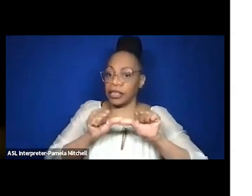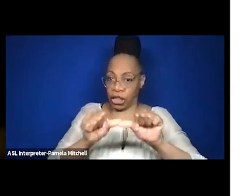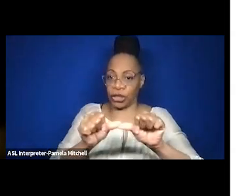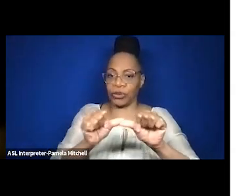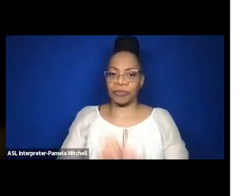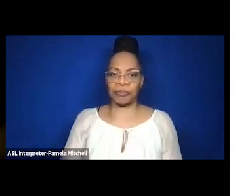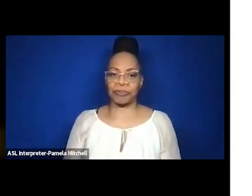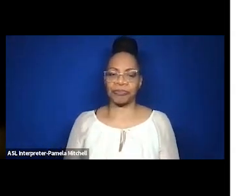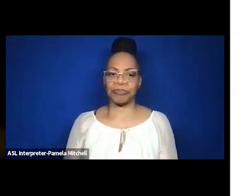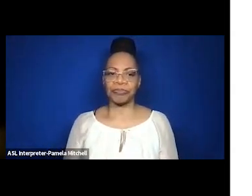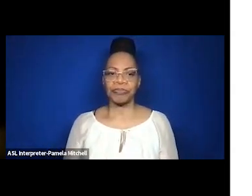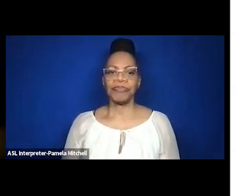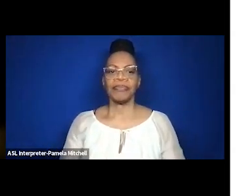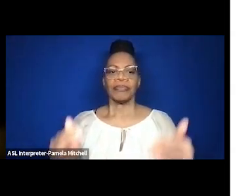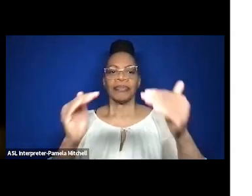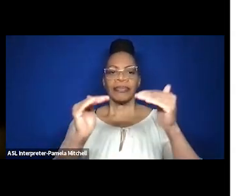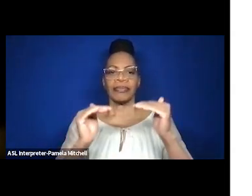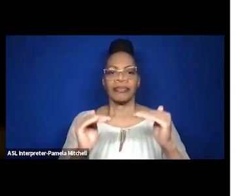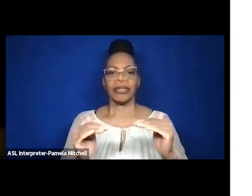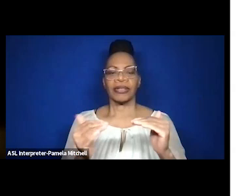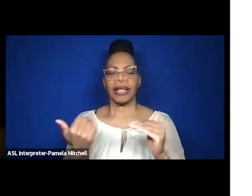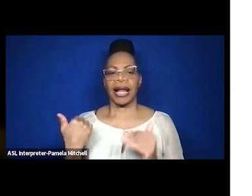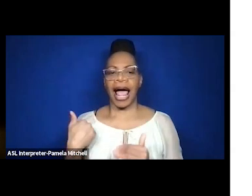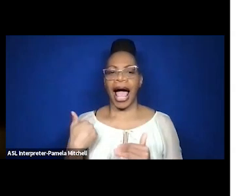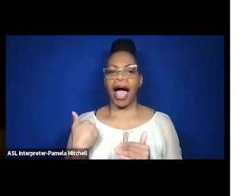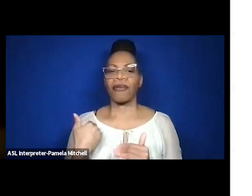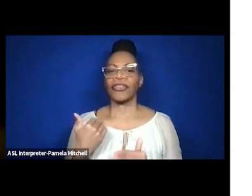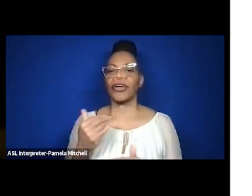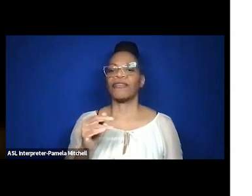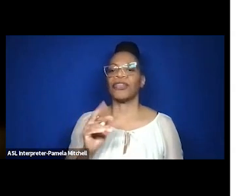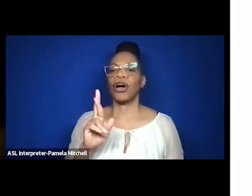Entonces, llegamos al número de entrada y con esto guardo